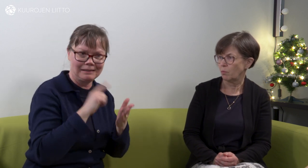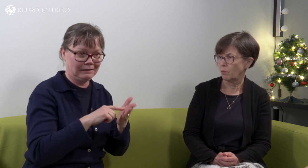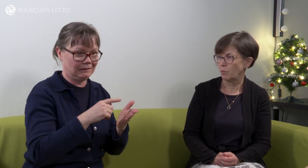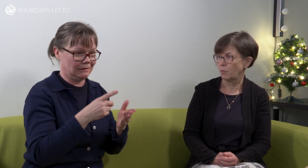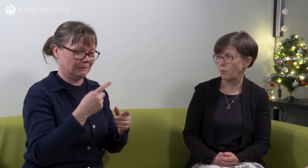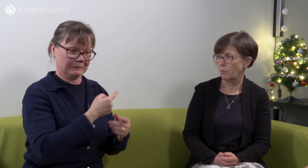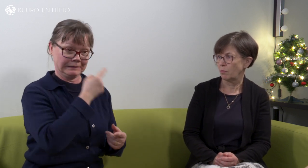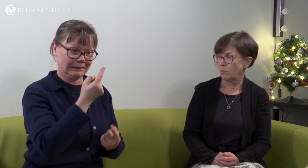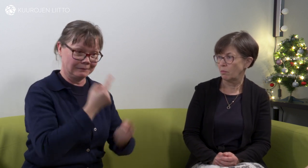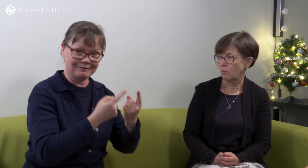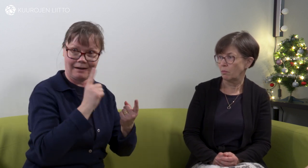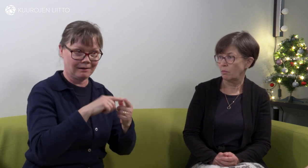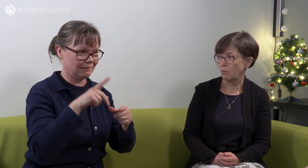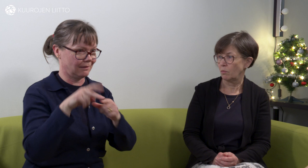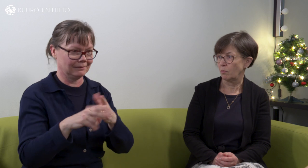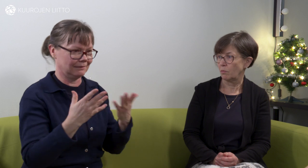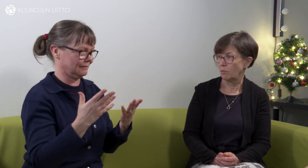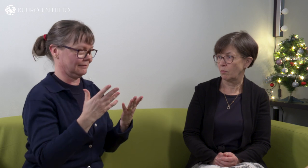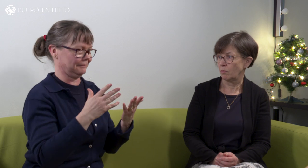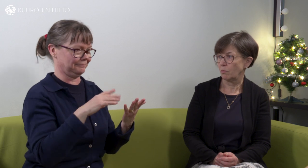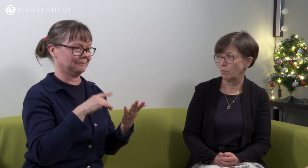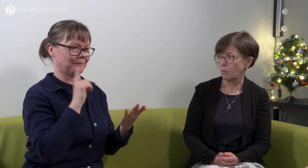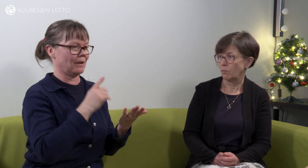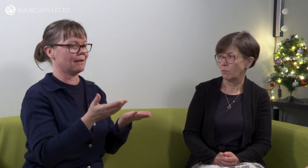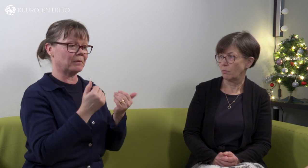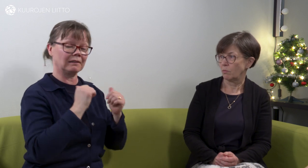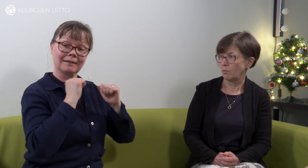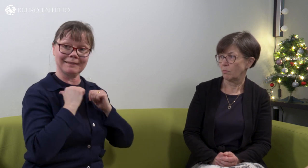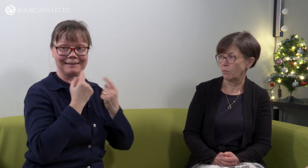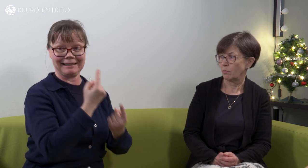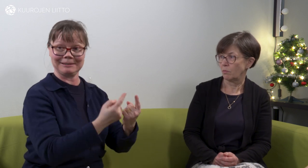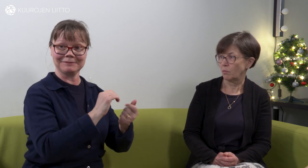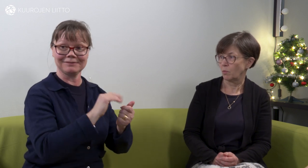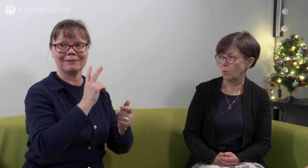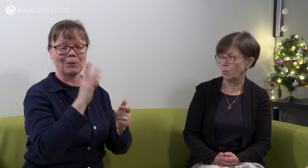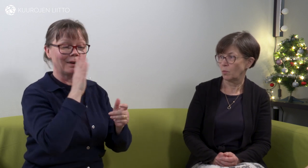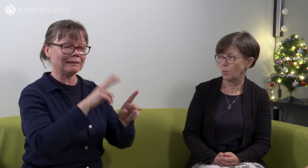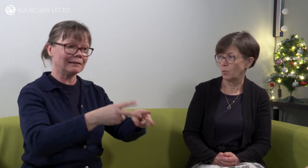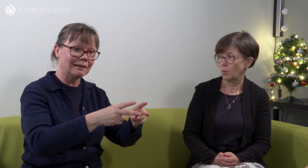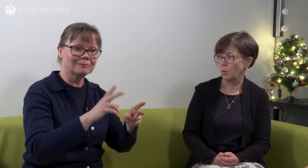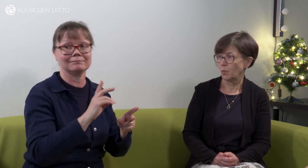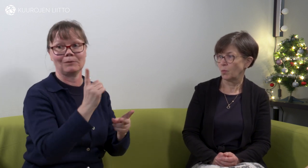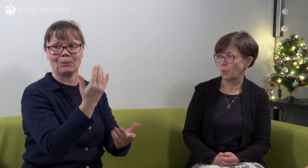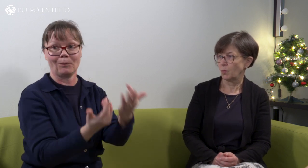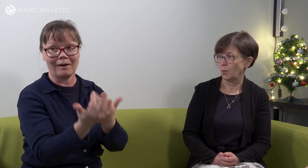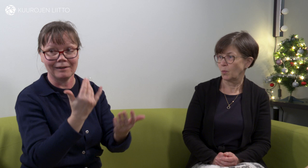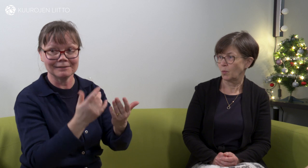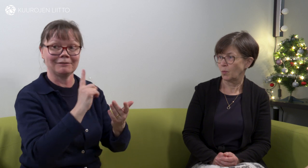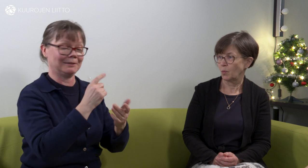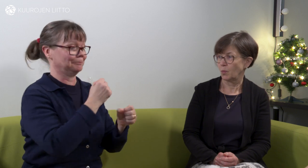vaikkapa retkikeittimen tai kertakäyttögrillin avulla.